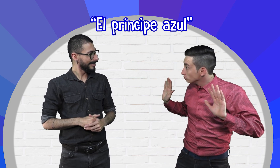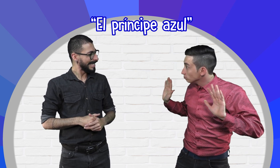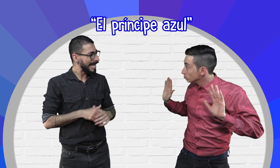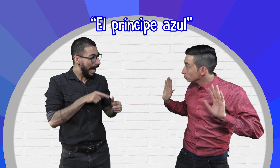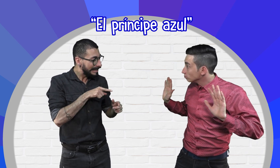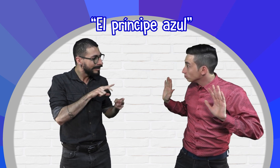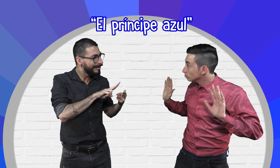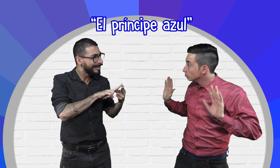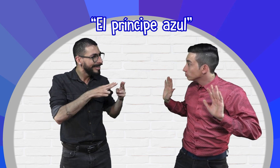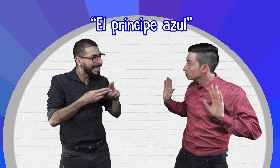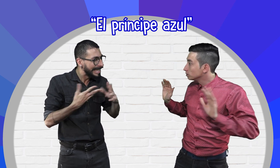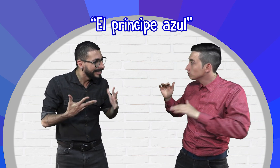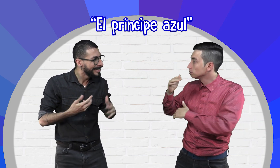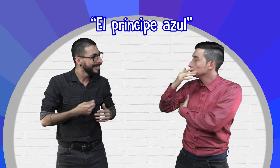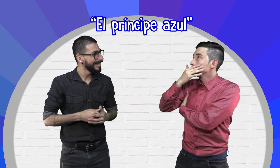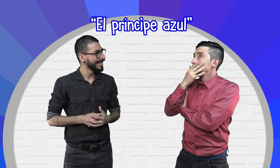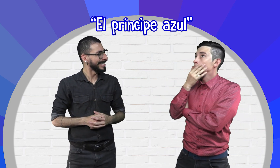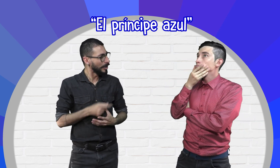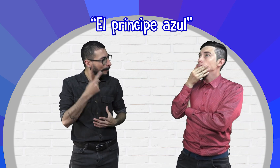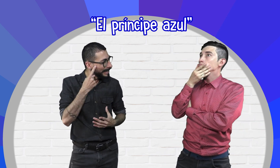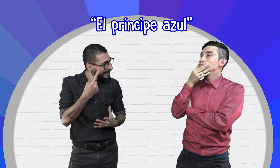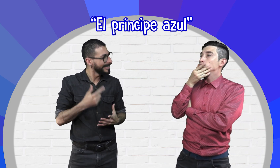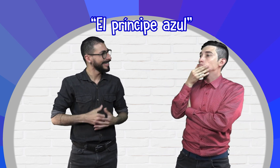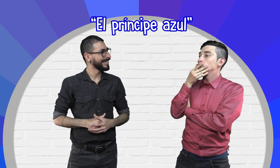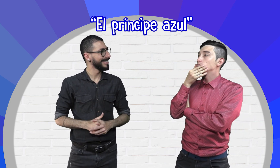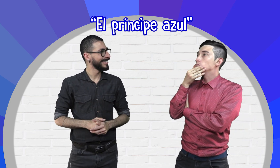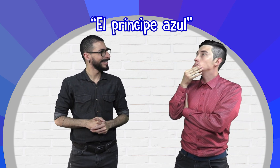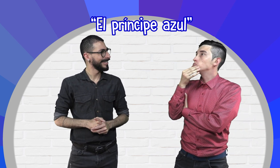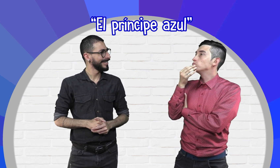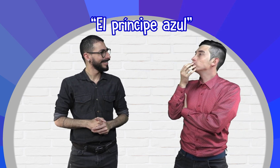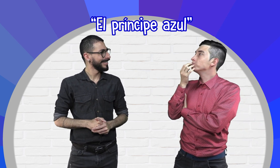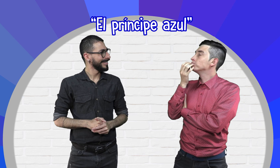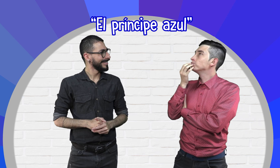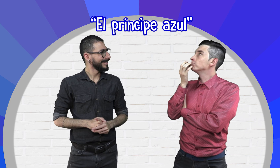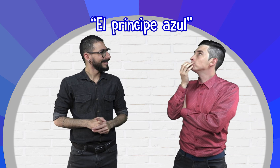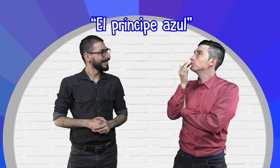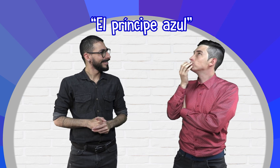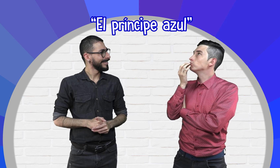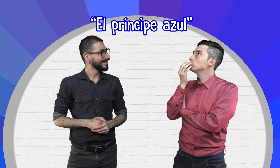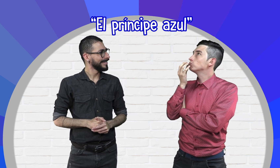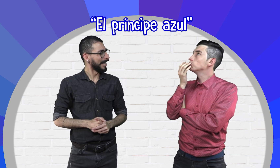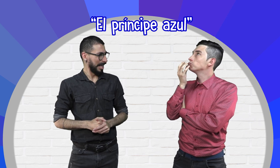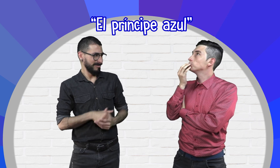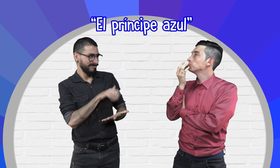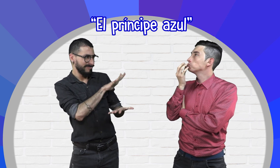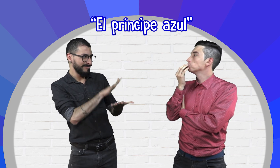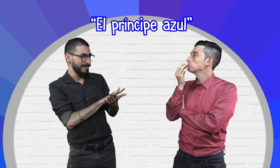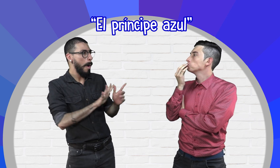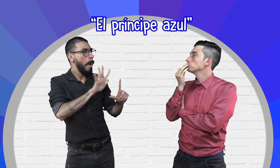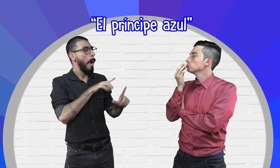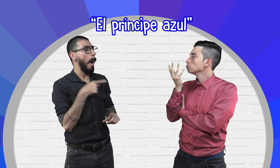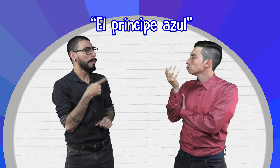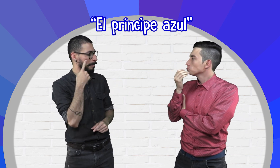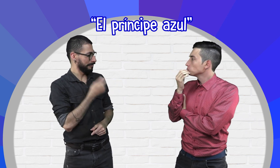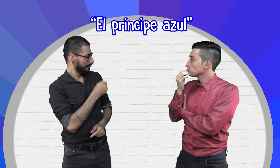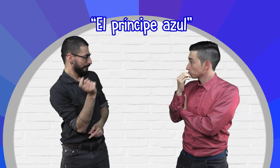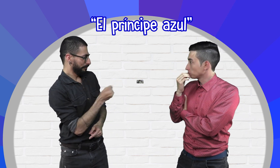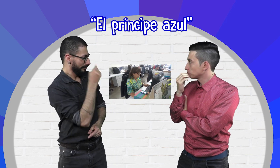Si, pero ¿qué relación tiene con el tema? ¡Piénsalo! - Emm Tranquilo. En el siguiente video podrás saber el significado.